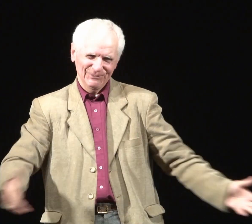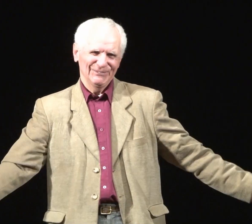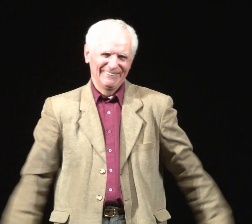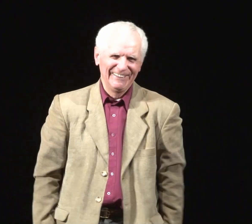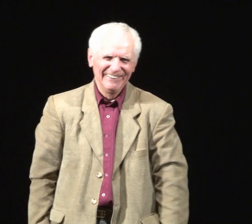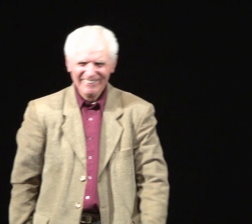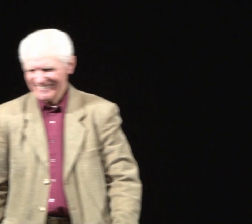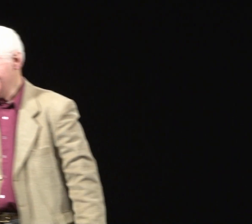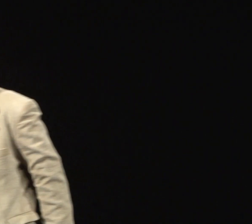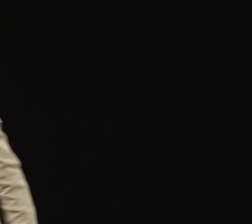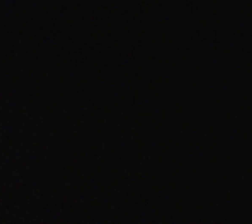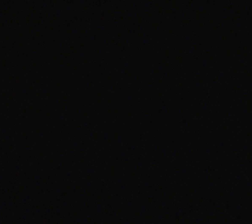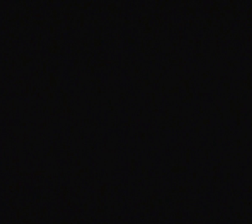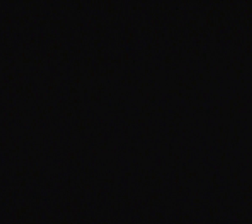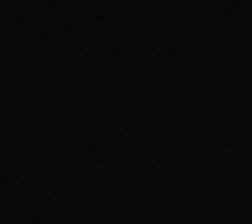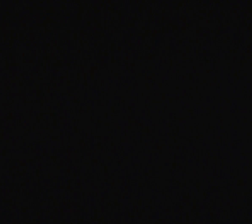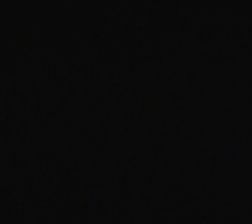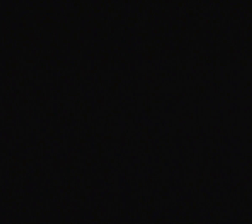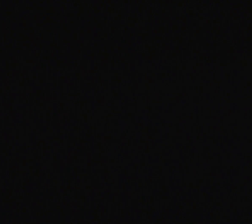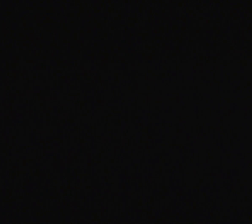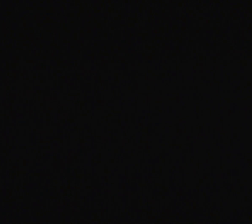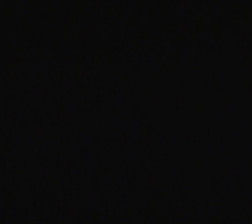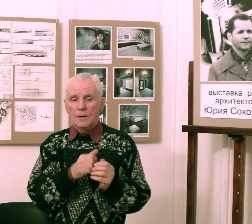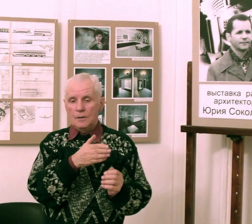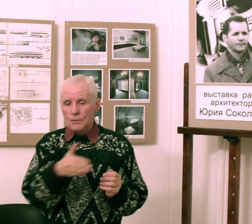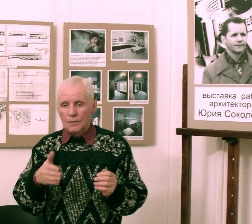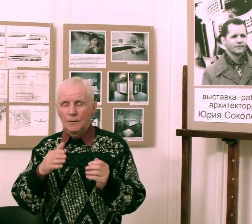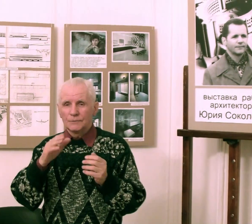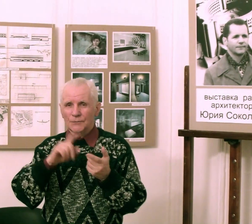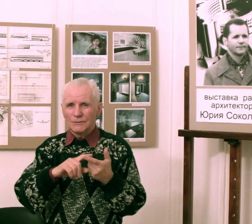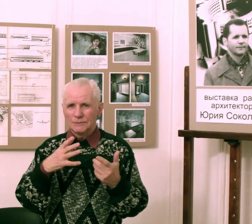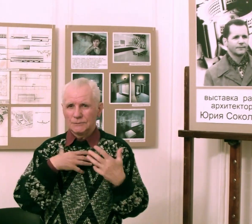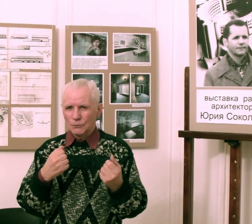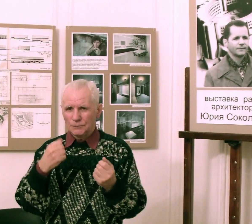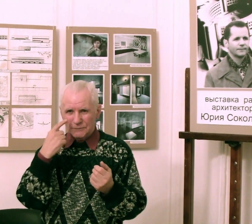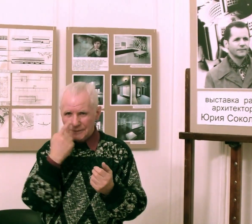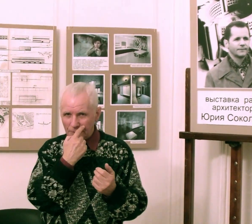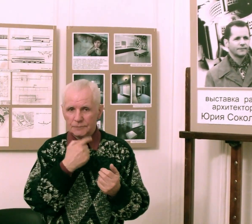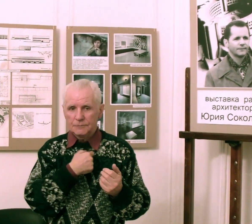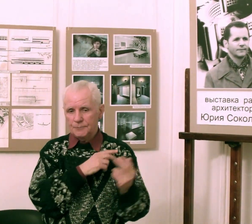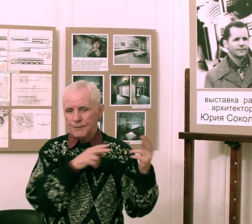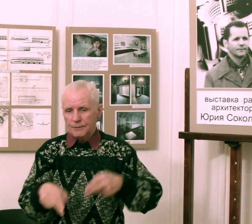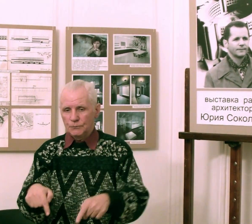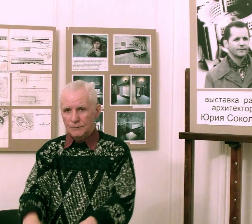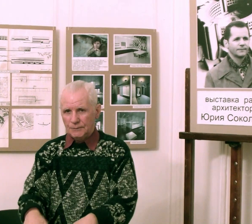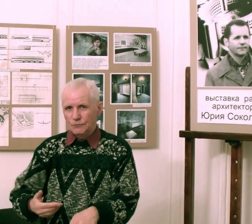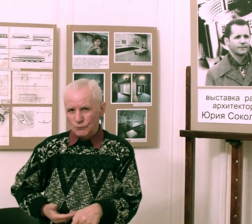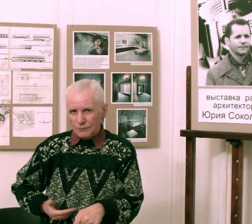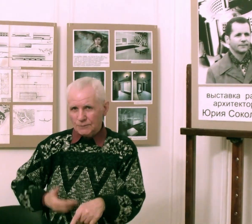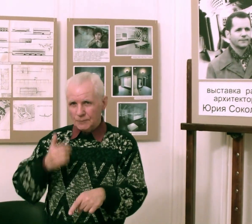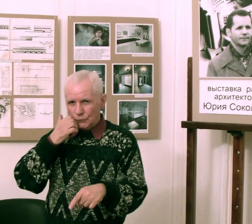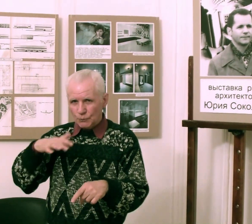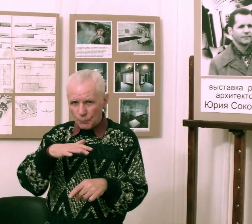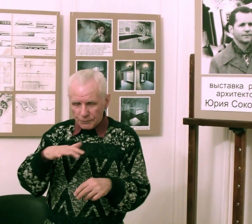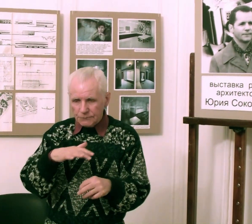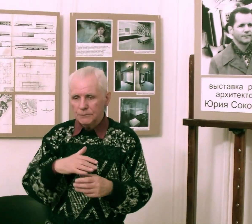В связи с тем, что у меня начались проблемы со зрением, я переехал в Москву, живу в Московской области.